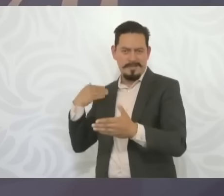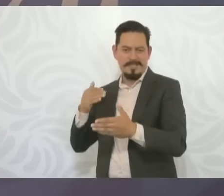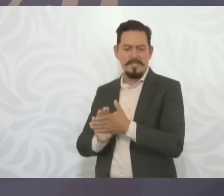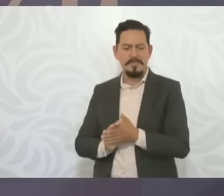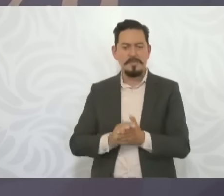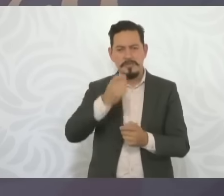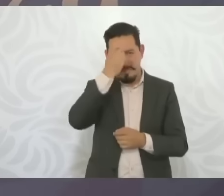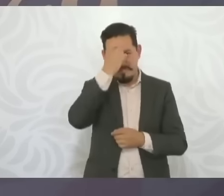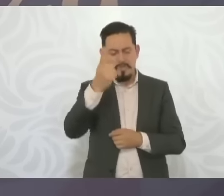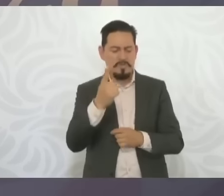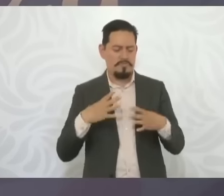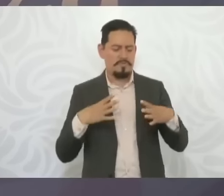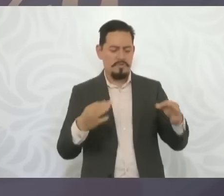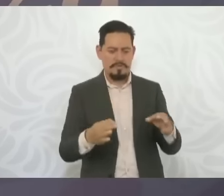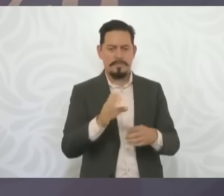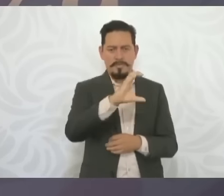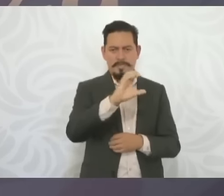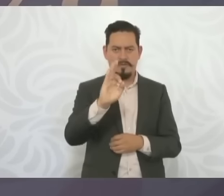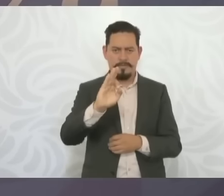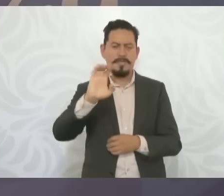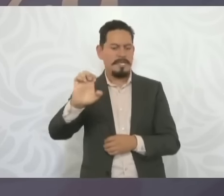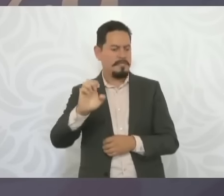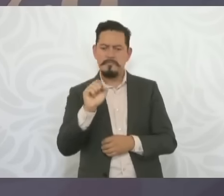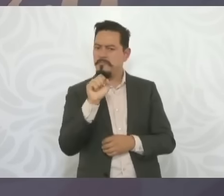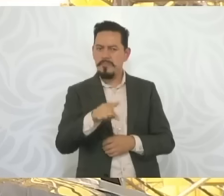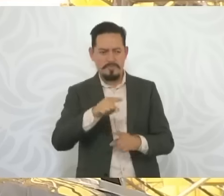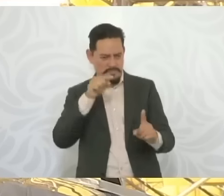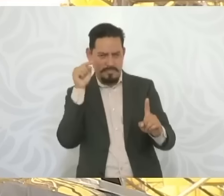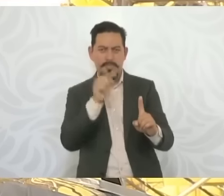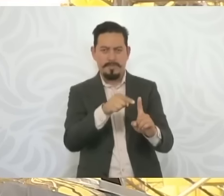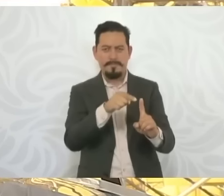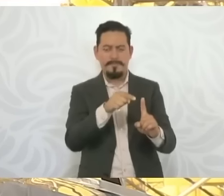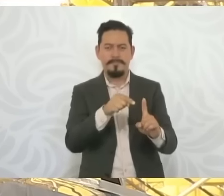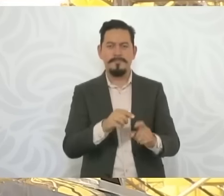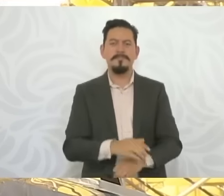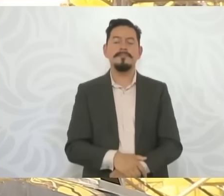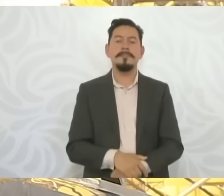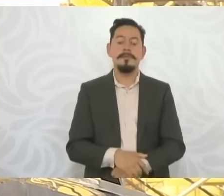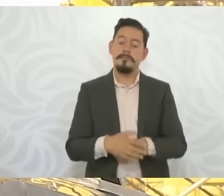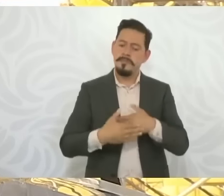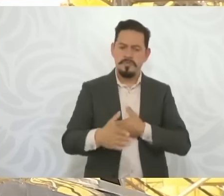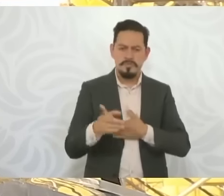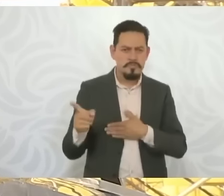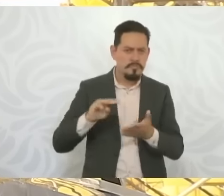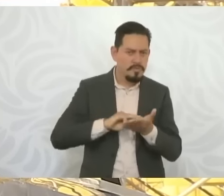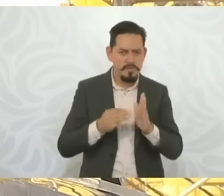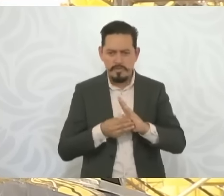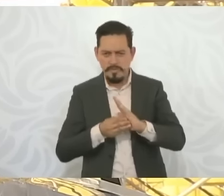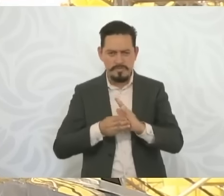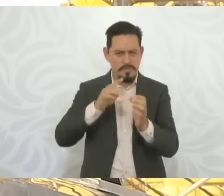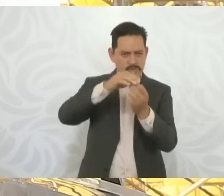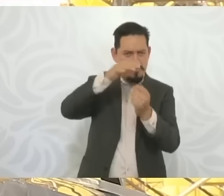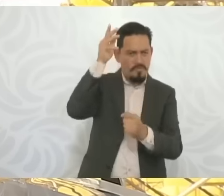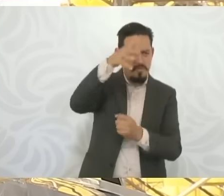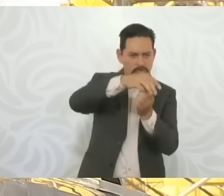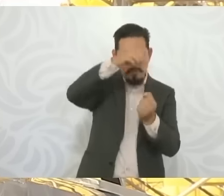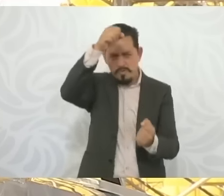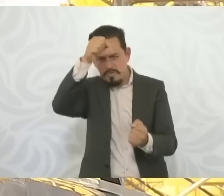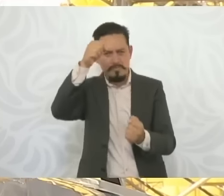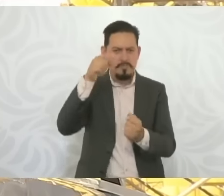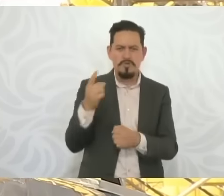Federal de Electricidad con el mismo propósito. Estratega, visionario, talentoso. El presidente